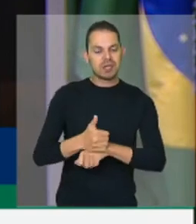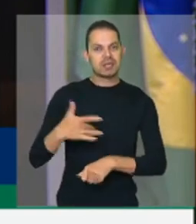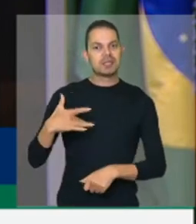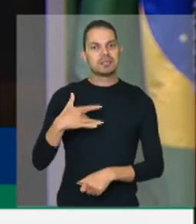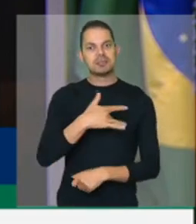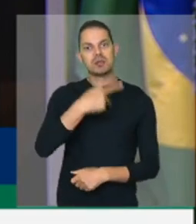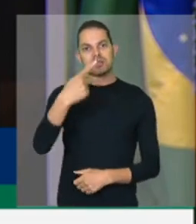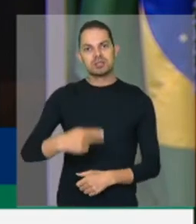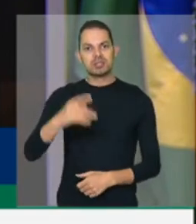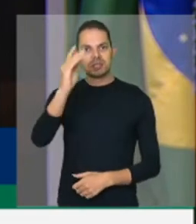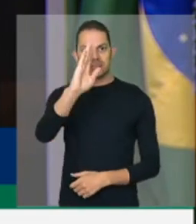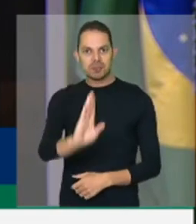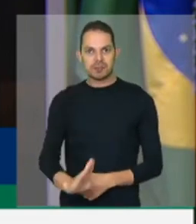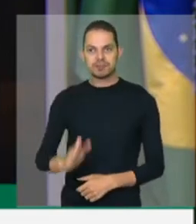SAÚDE NO BRASIL. MUITO